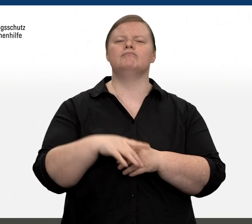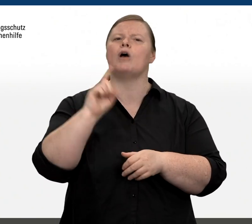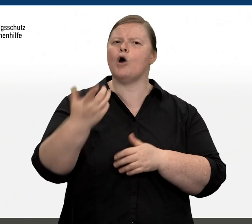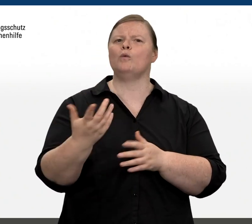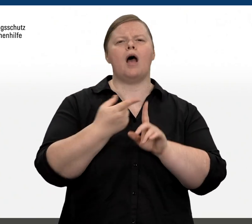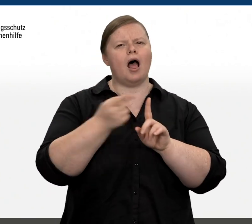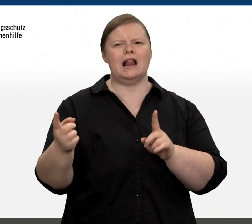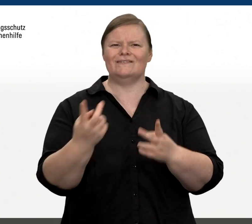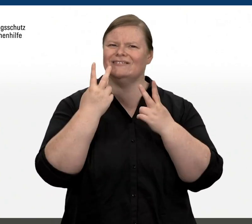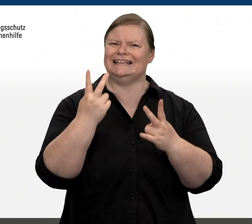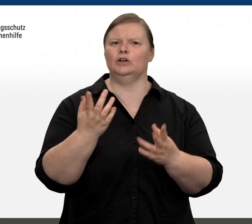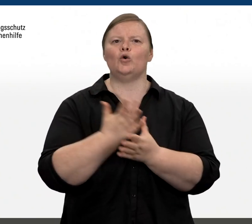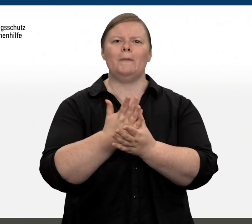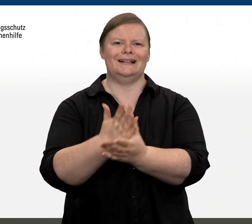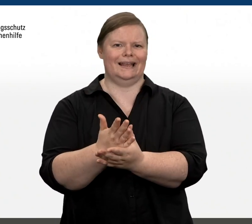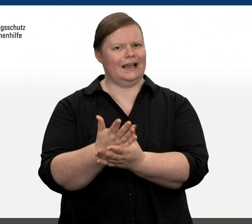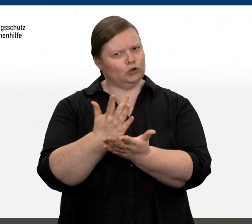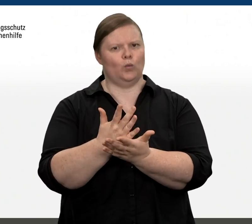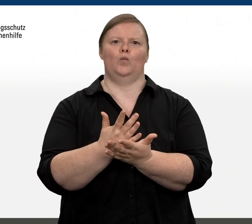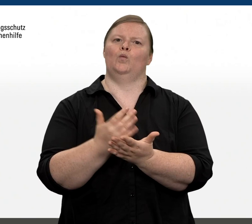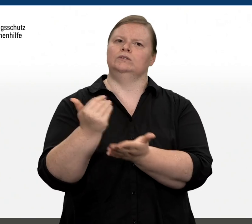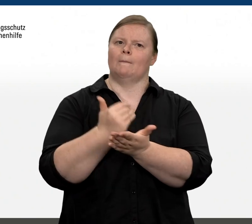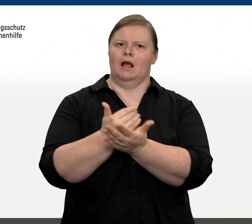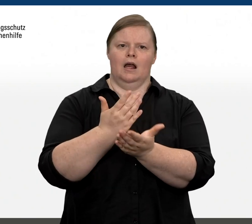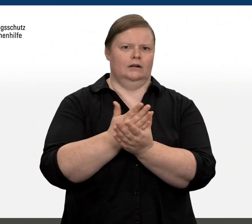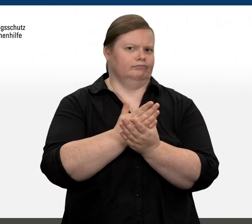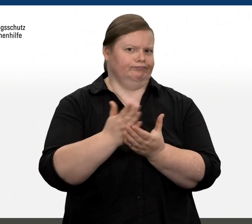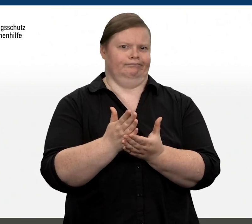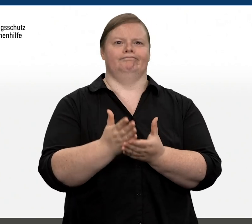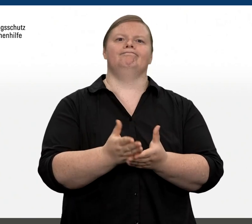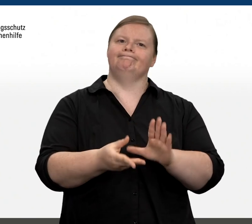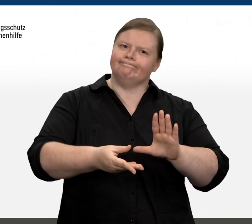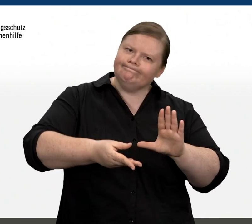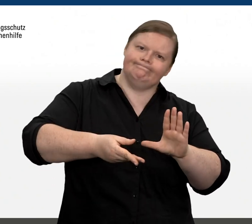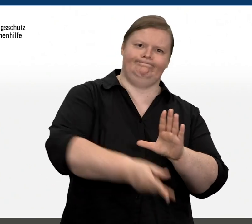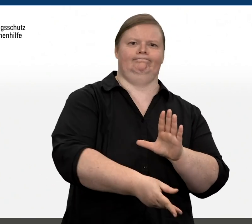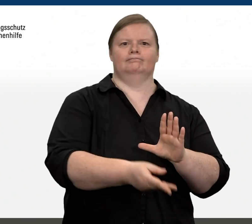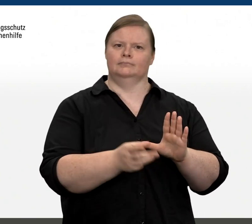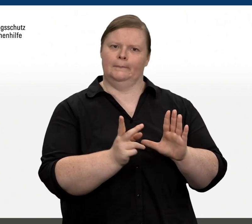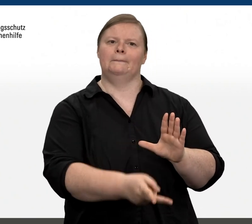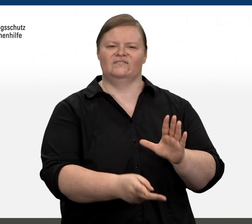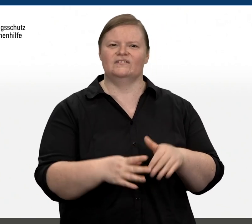Stellen Sie auch alle wichtigen Dokumente zusammen und packen Sie diese in Ihr Notgepäck.